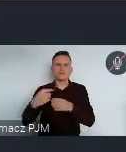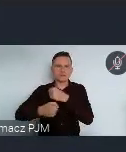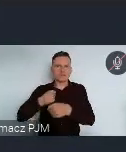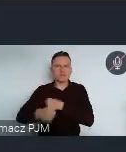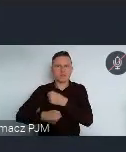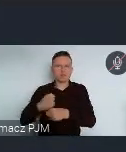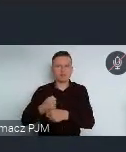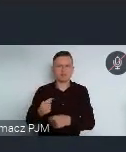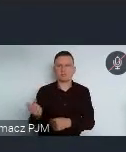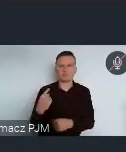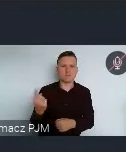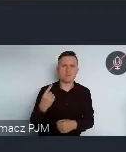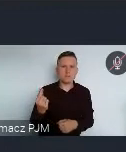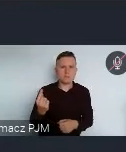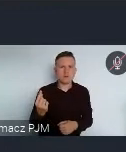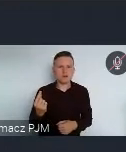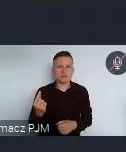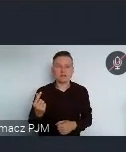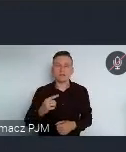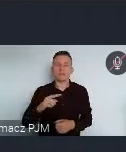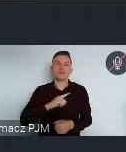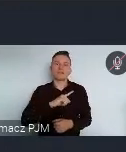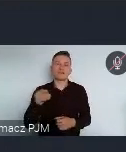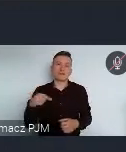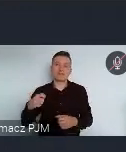które pokazuje, że działania na obszarach wiejskich